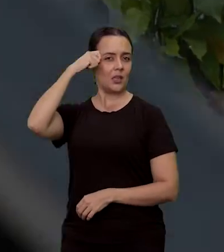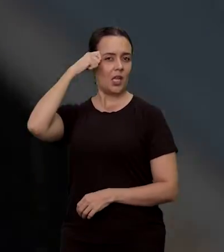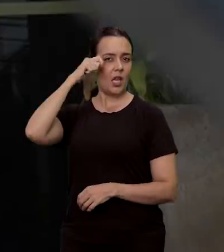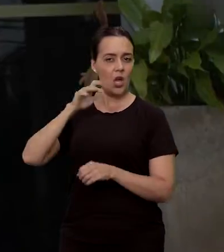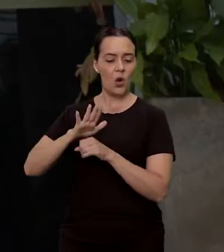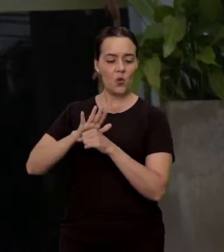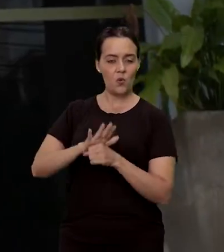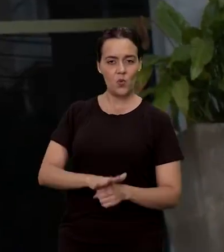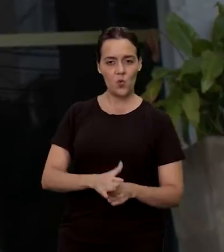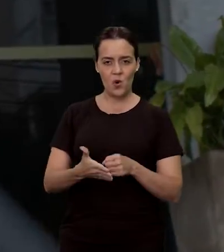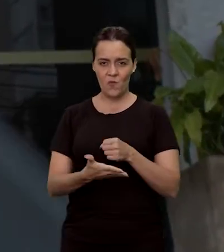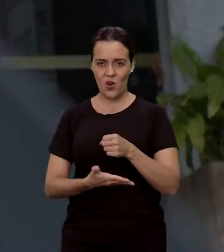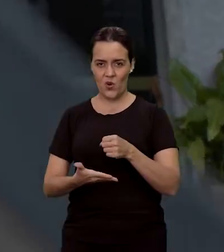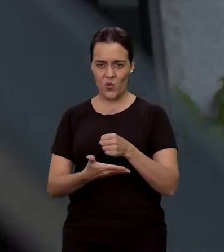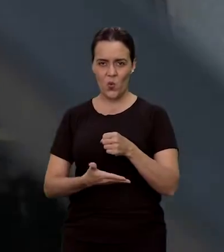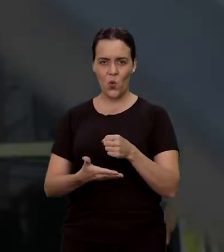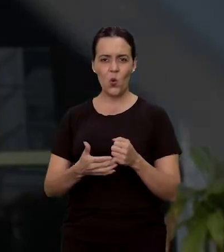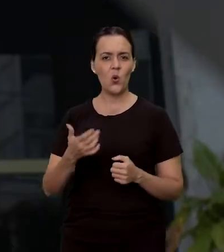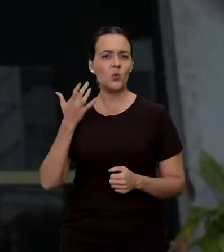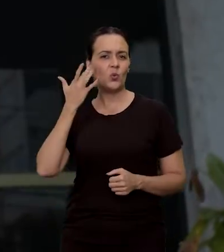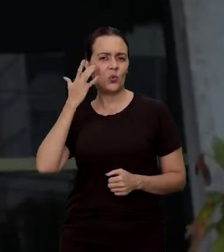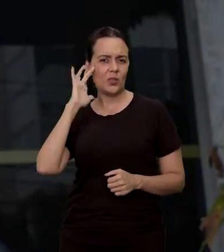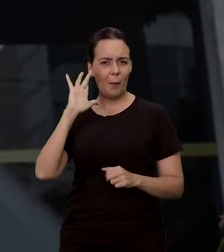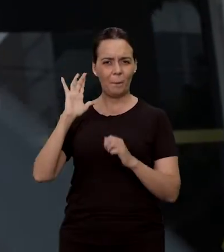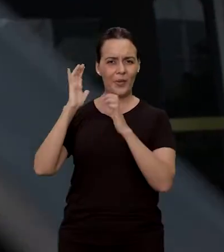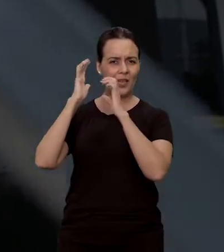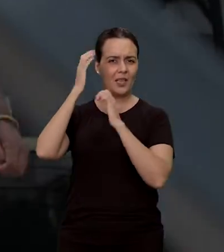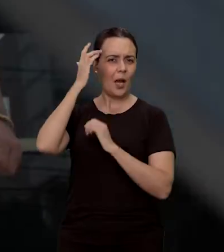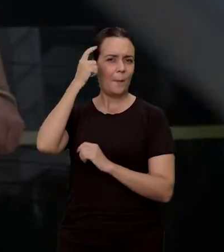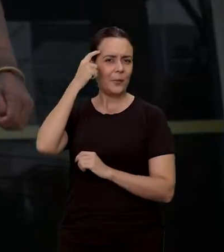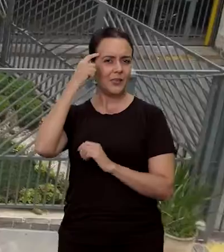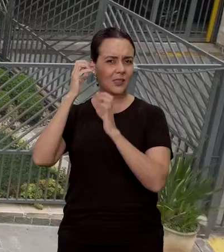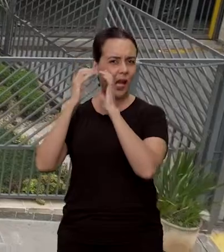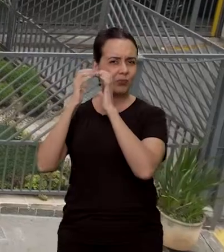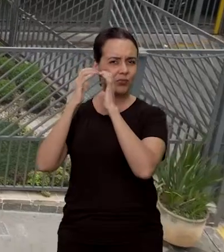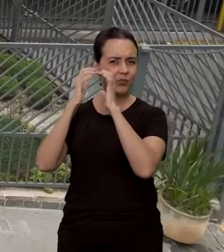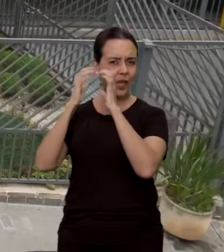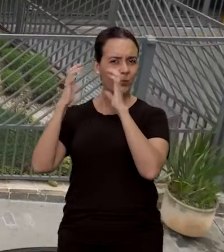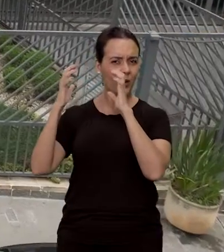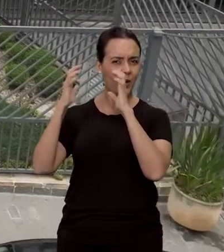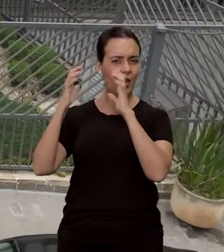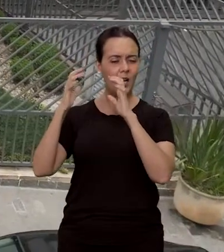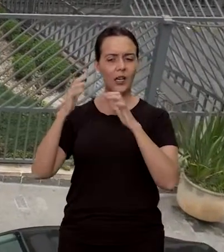não tinham as mesmas capacidades intelectuais, devido ao tamanho do cérebro, eram ligados ao corpo,